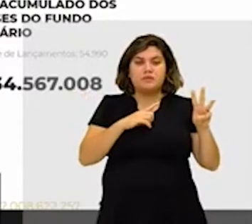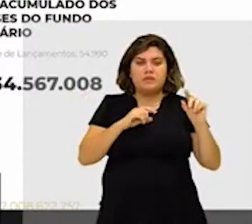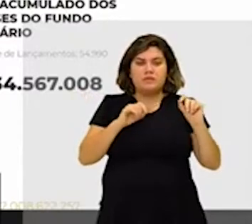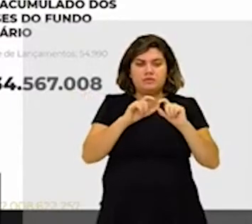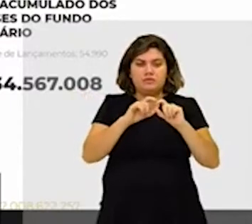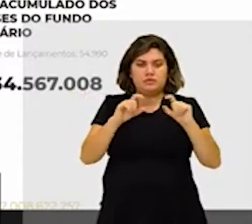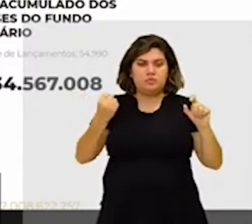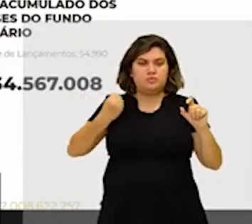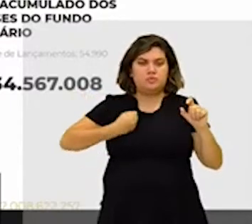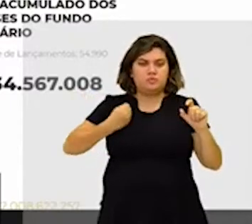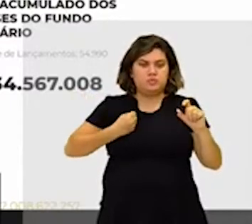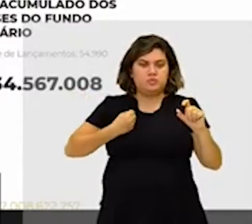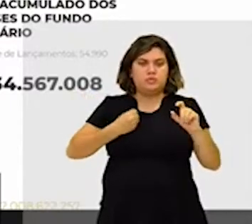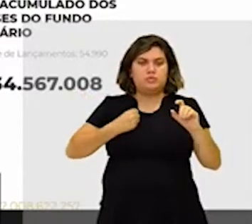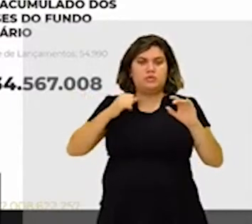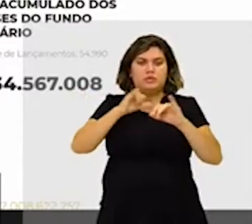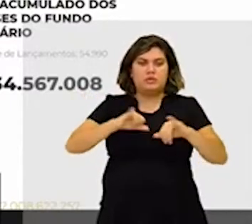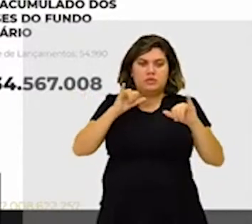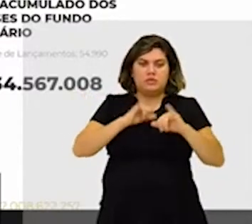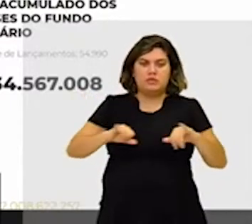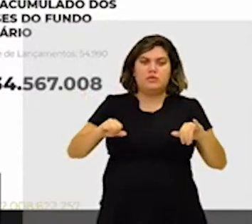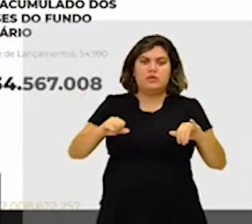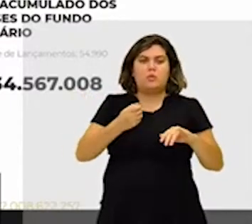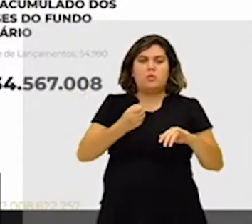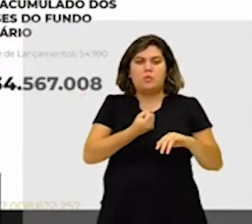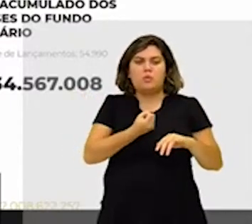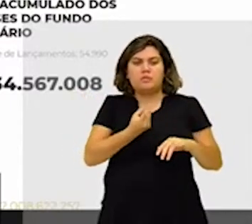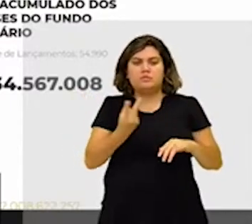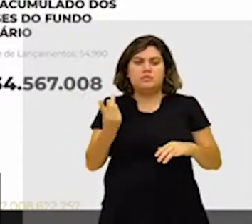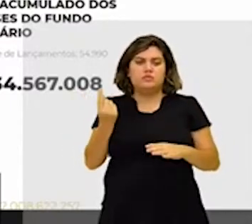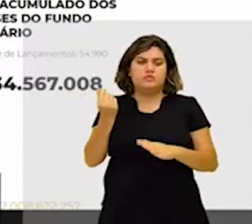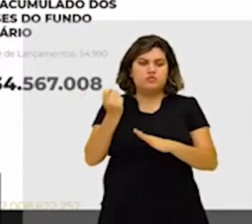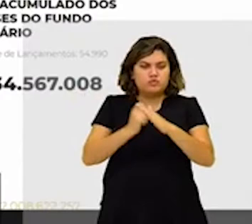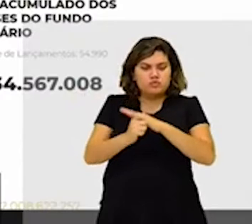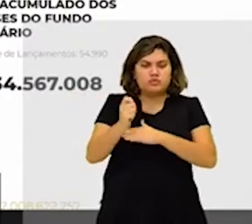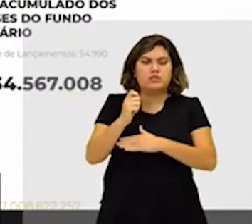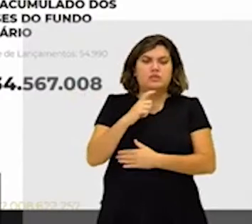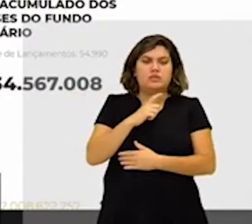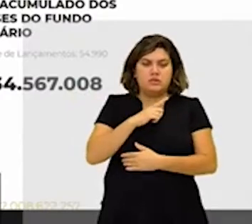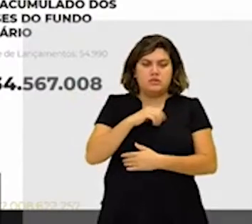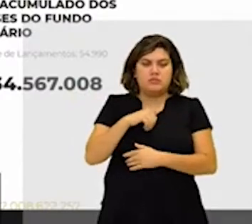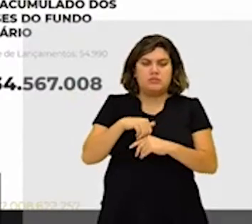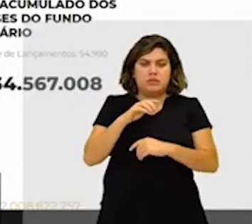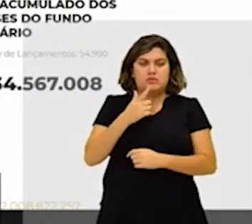do total acumulado de repasse água esqueça a gente tem os mais de Dois Bilhões do CEFET